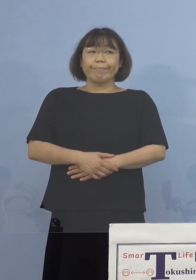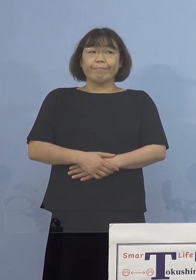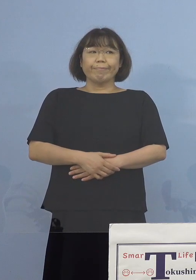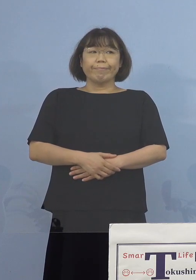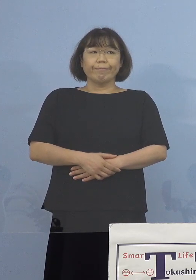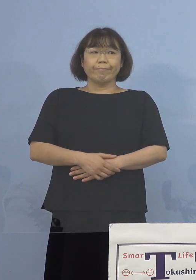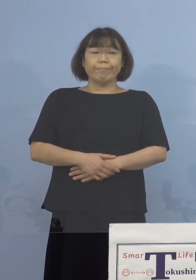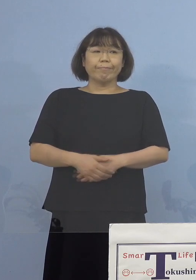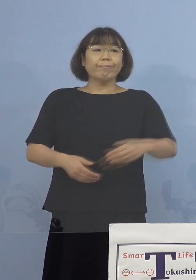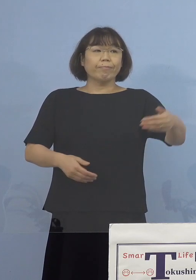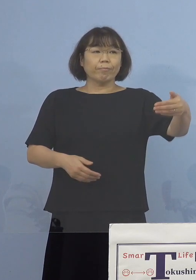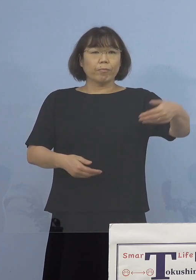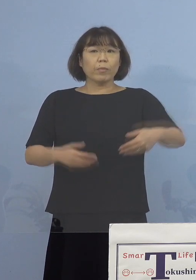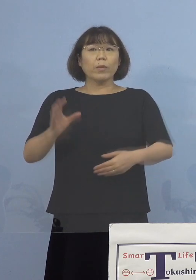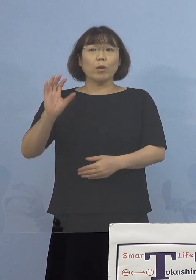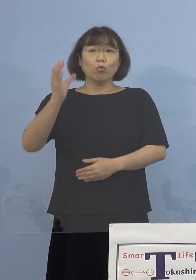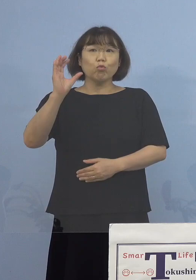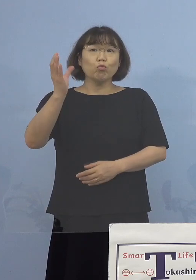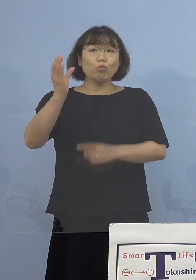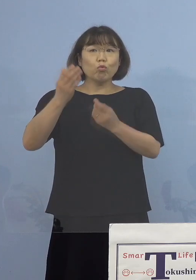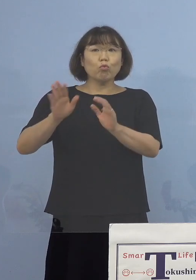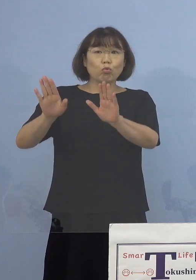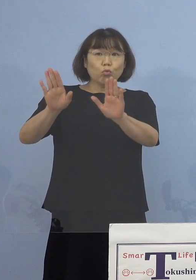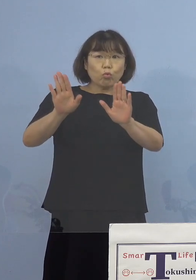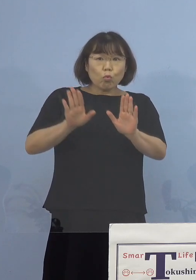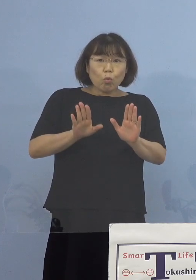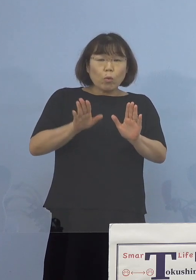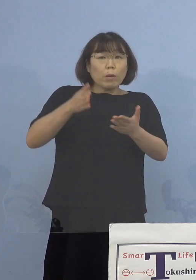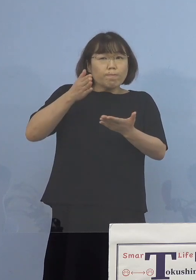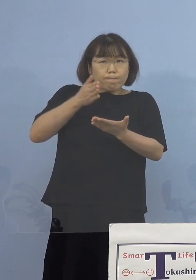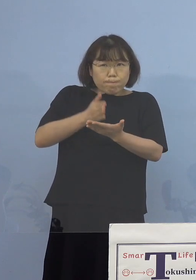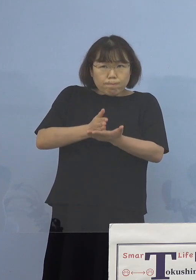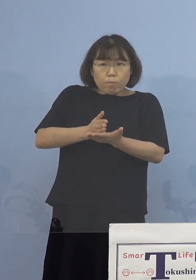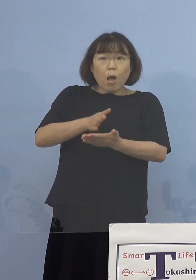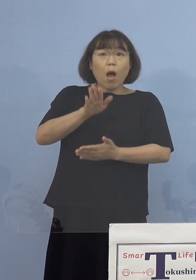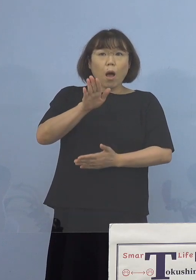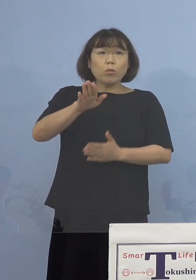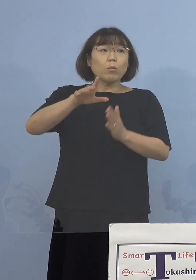（徳島新聞社） 救急の受入が休止されているのであれば